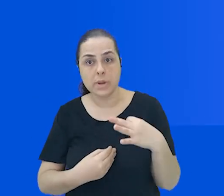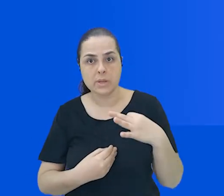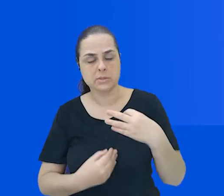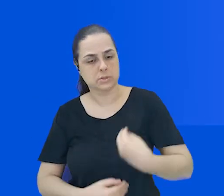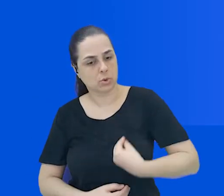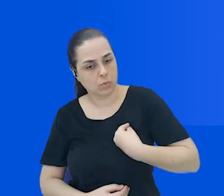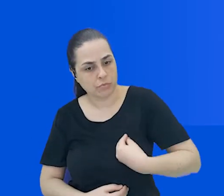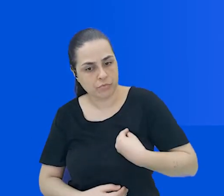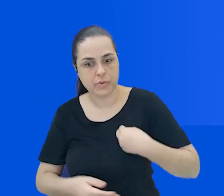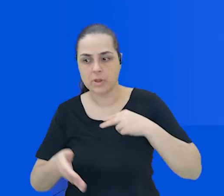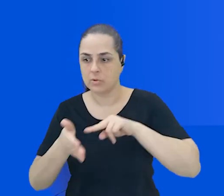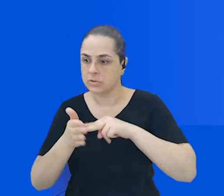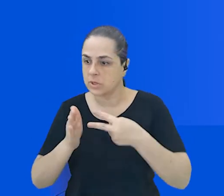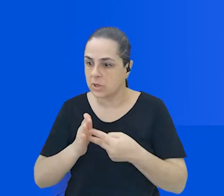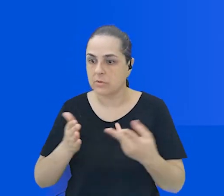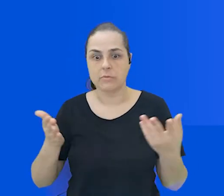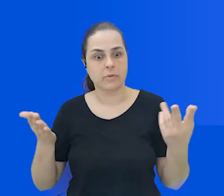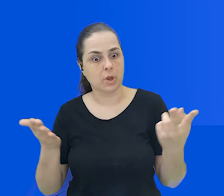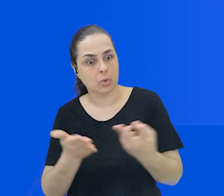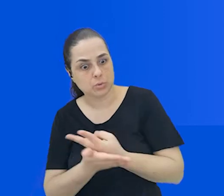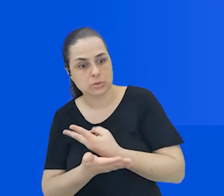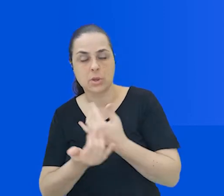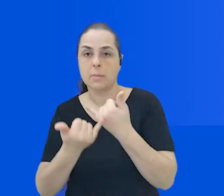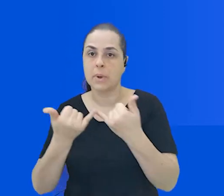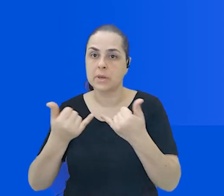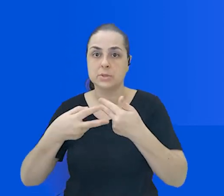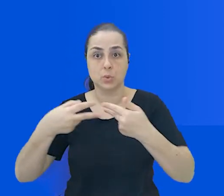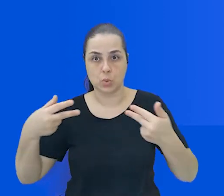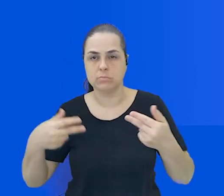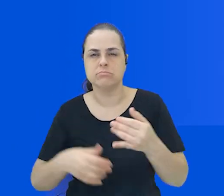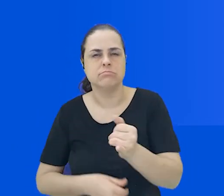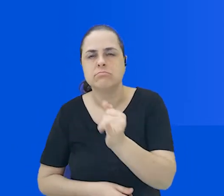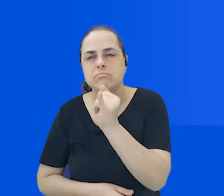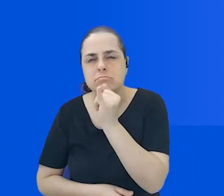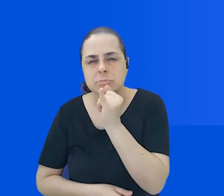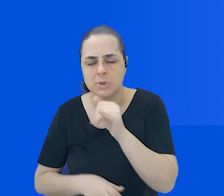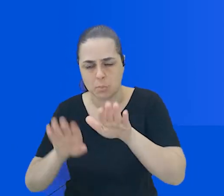é fenomenal. Eu desenhar esse desenho com as crianças,